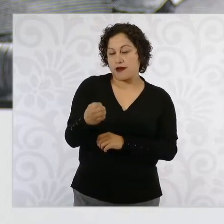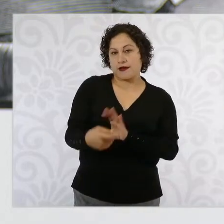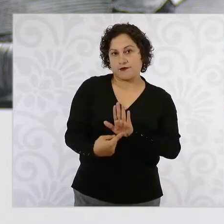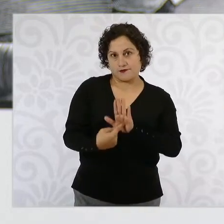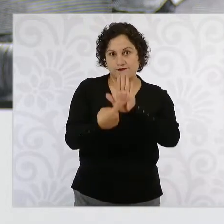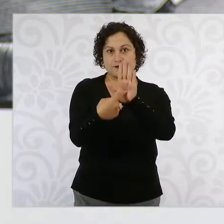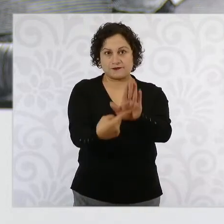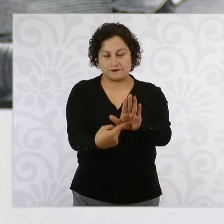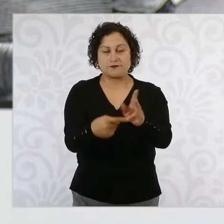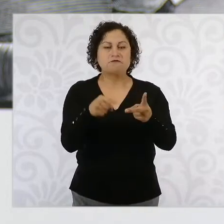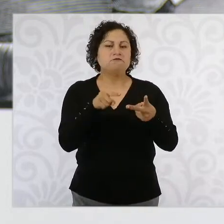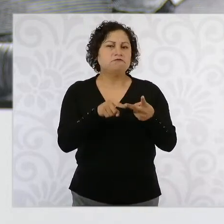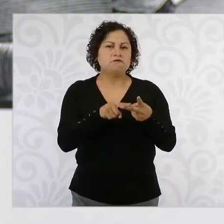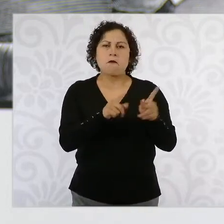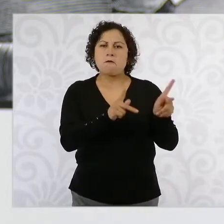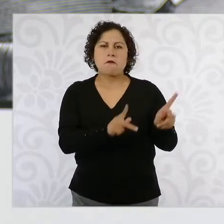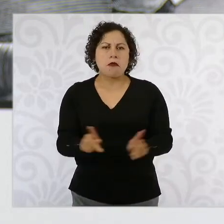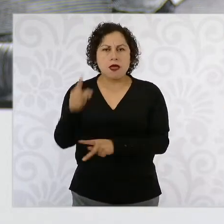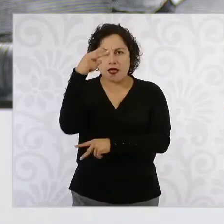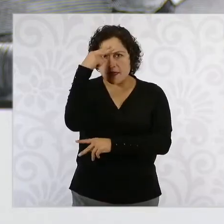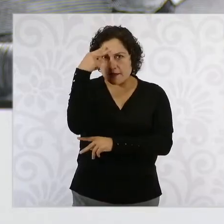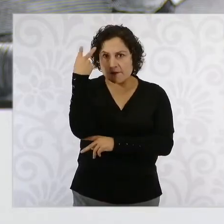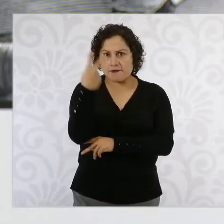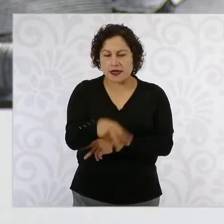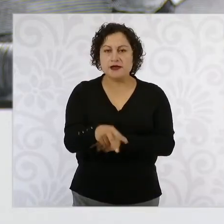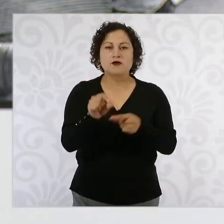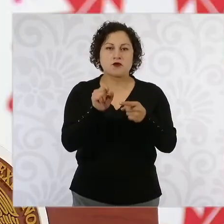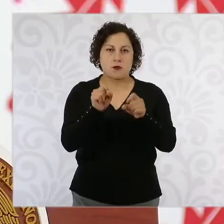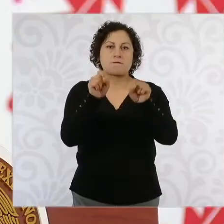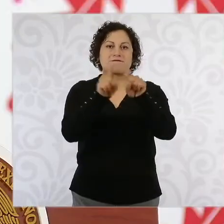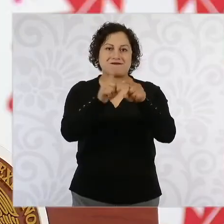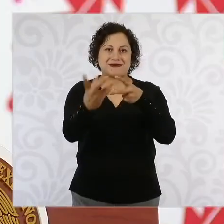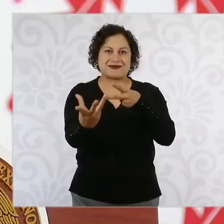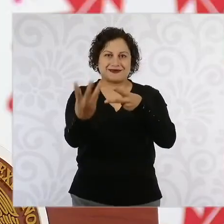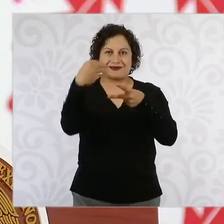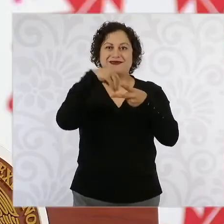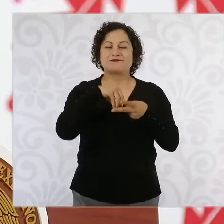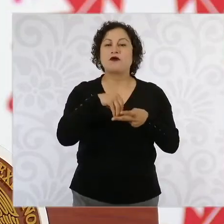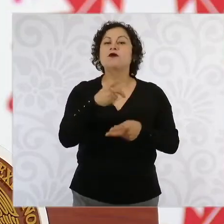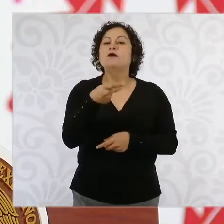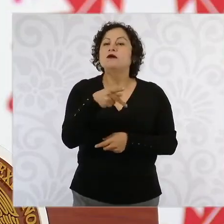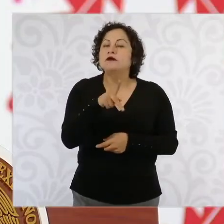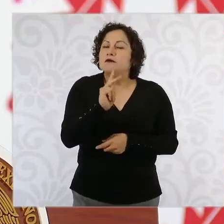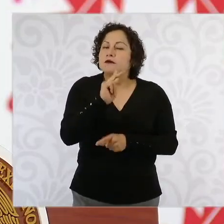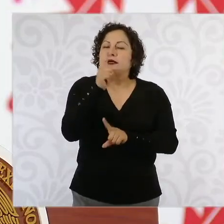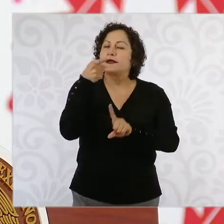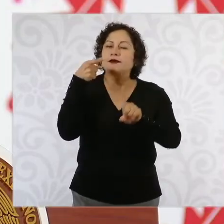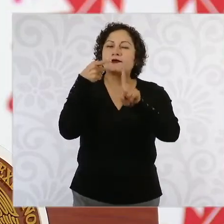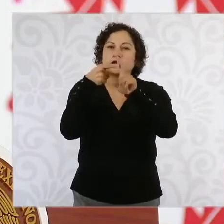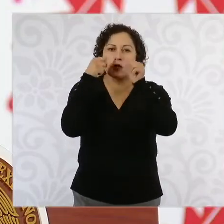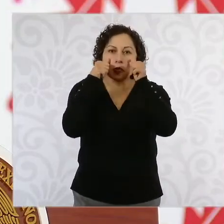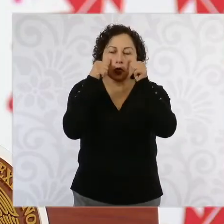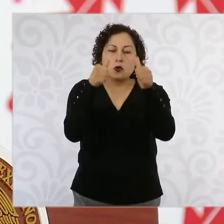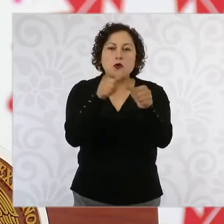plan México incluye estas obras pero incluye sobre todo aumentar la producción de bienes